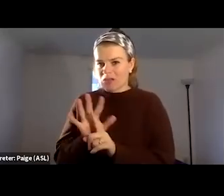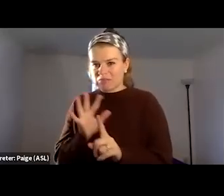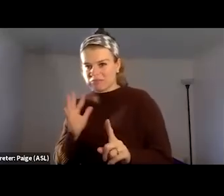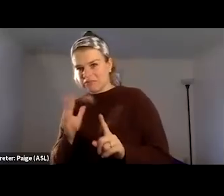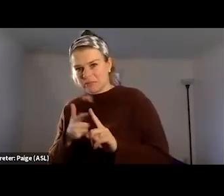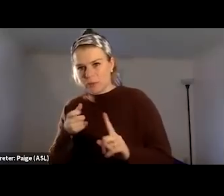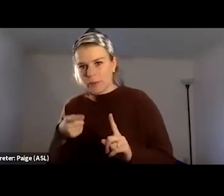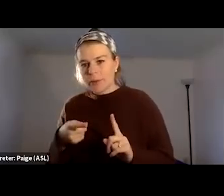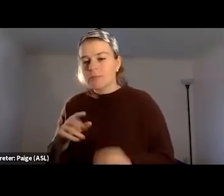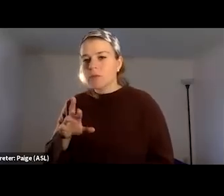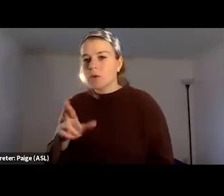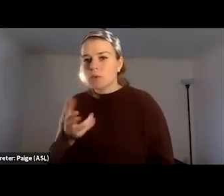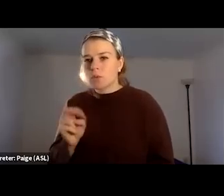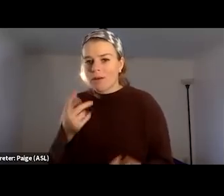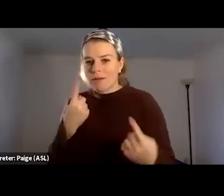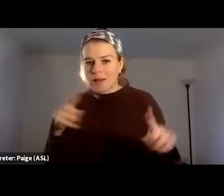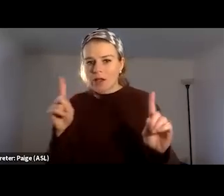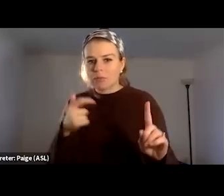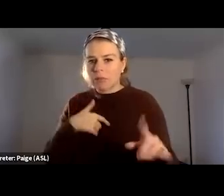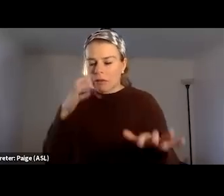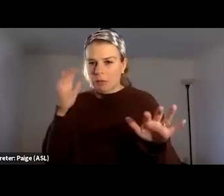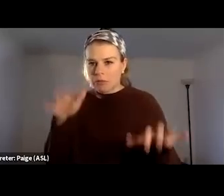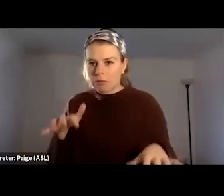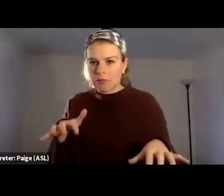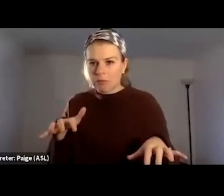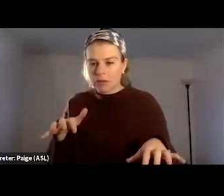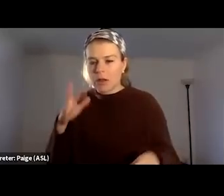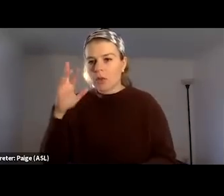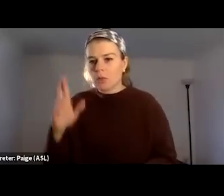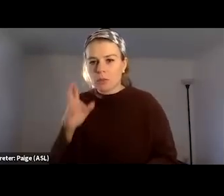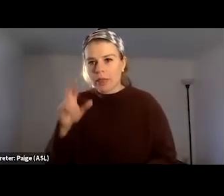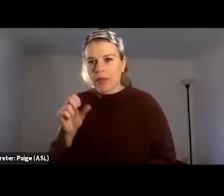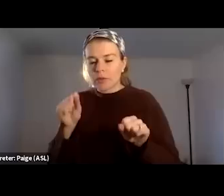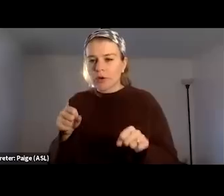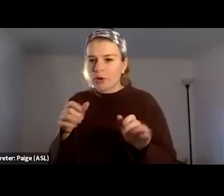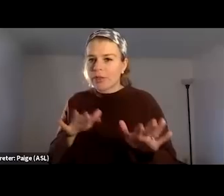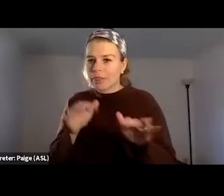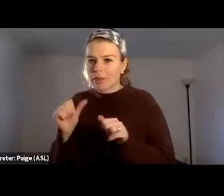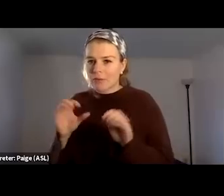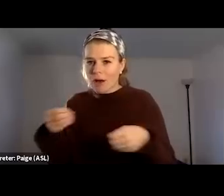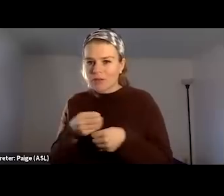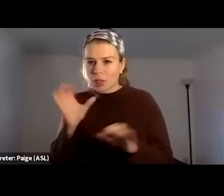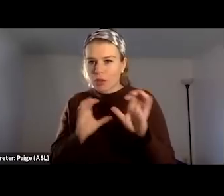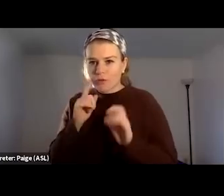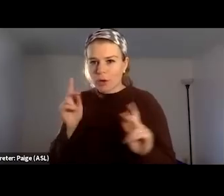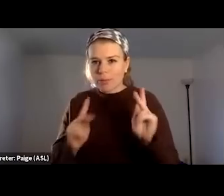El anuncio de Ron fue una sorpresa para mí. Me di cuenta de que podíamos dejar nuestras oficinas y buscar a personas que no querían ser encontradas.